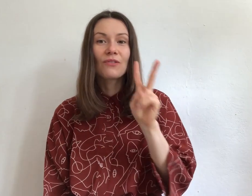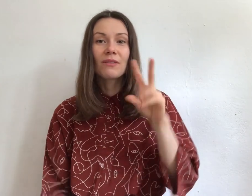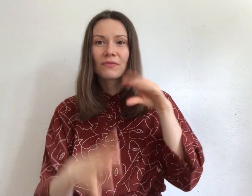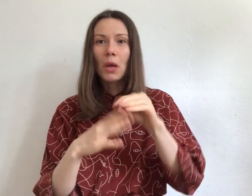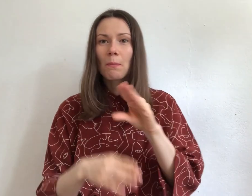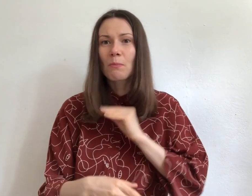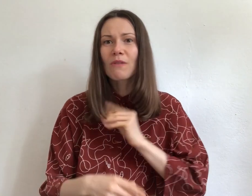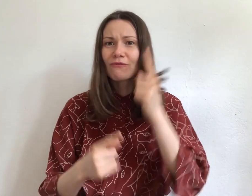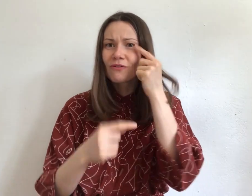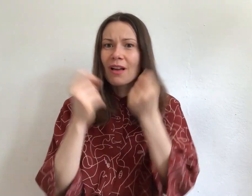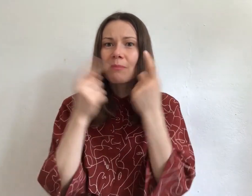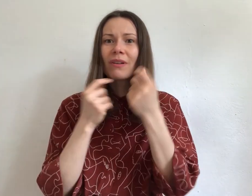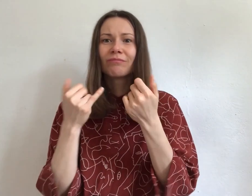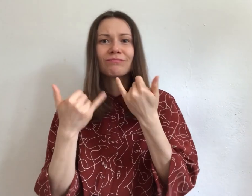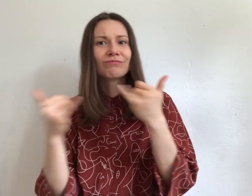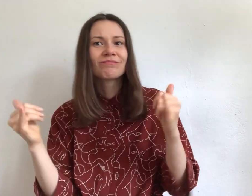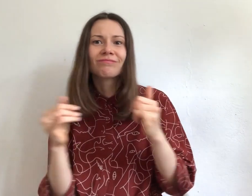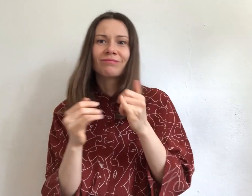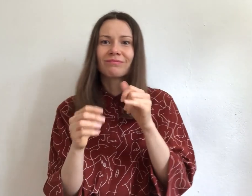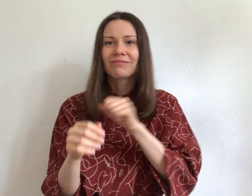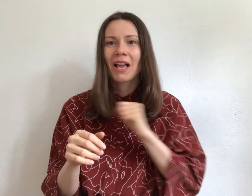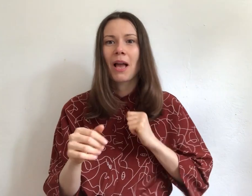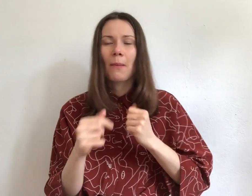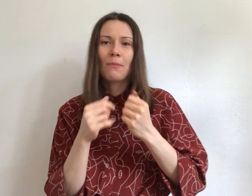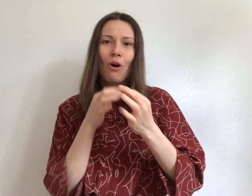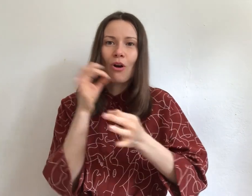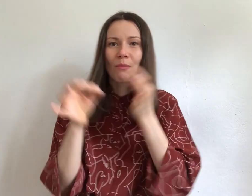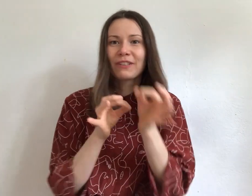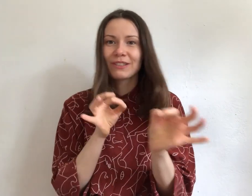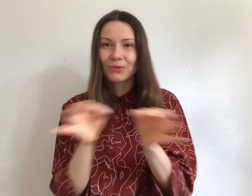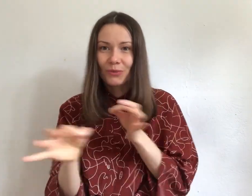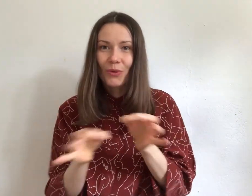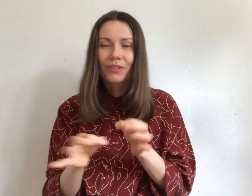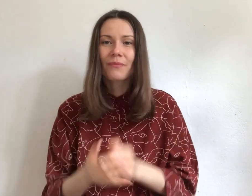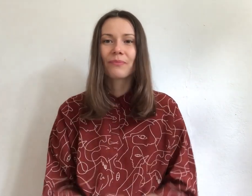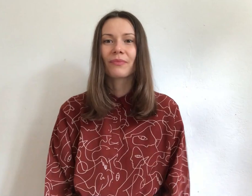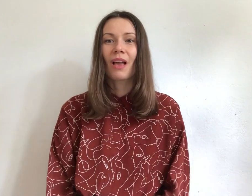W VV można odegrać dowolną rolę i opowiedzieć czyjąś historię,